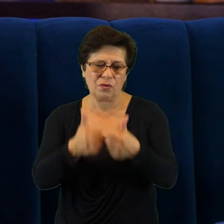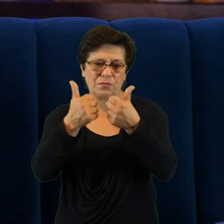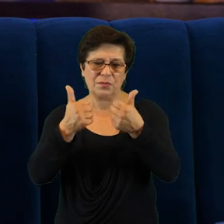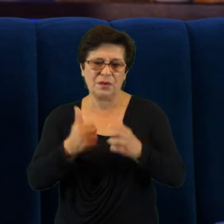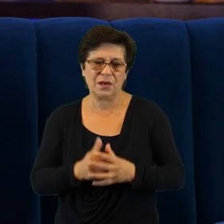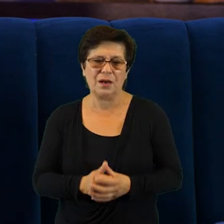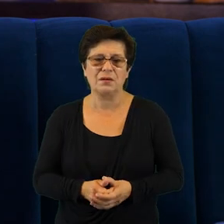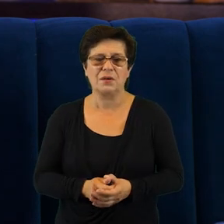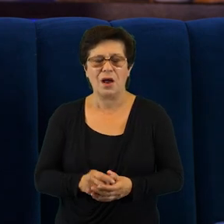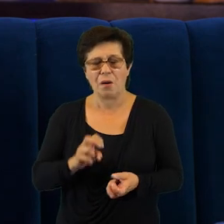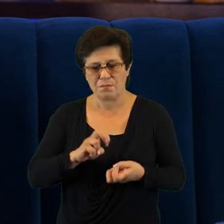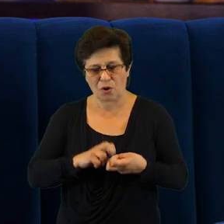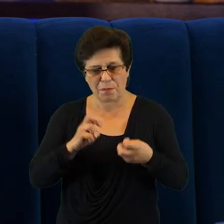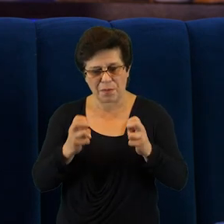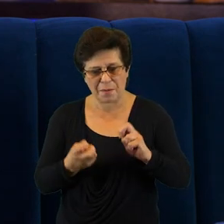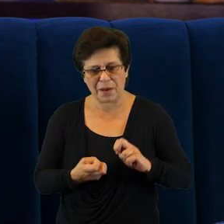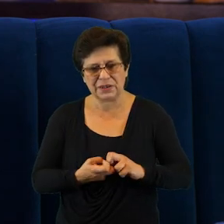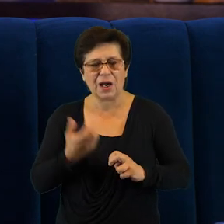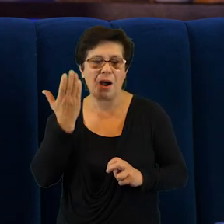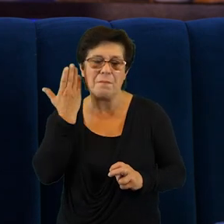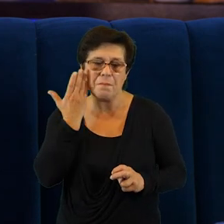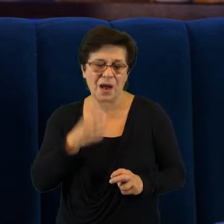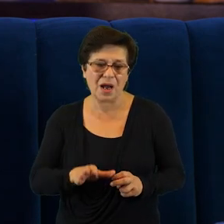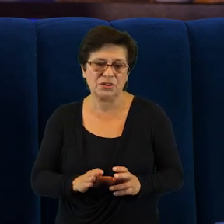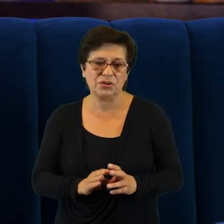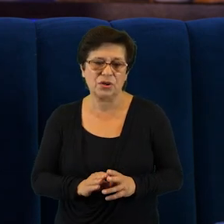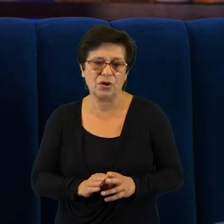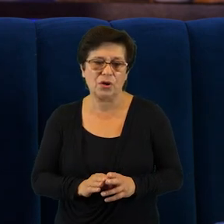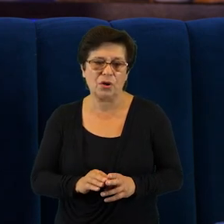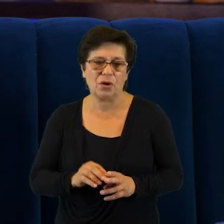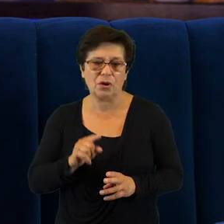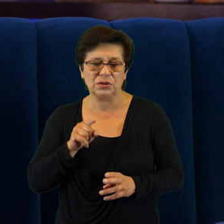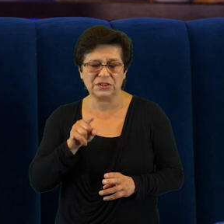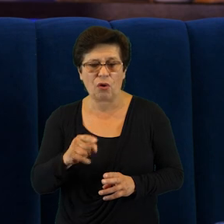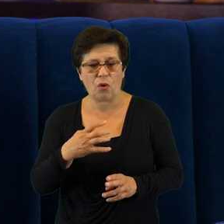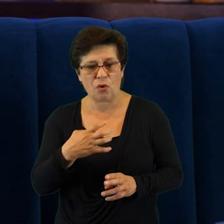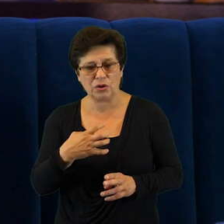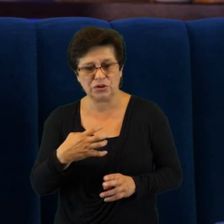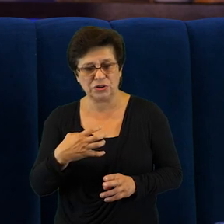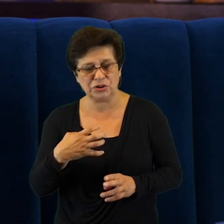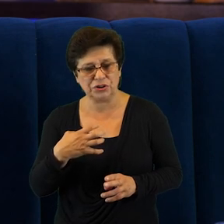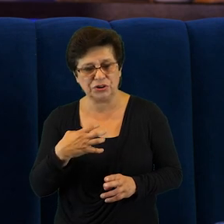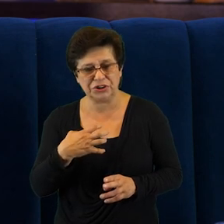ale problematyka bardzo z tego dziwnego, między innymi Norwida,